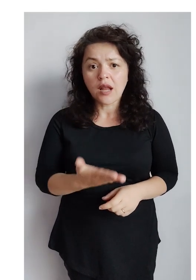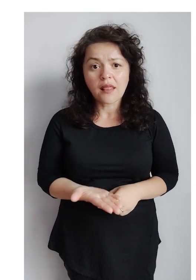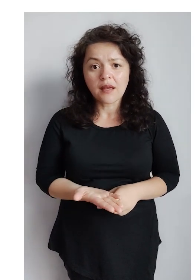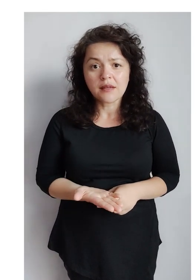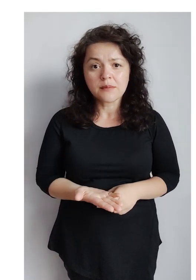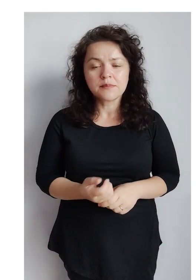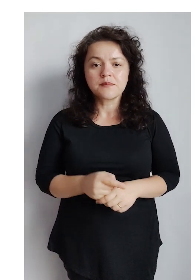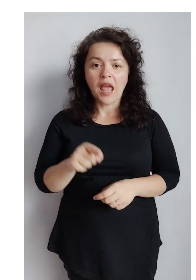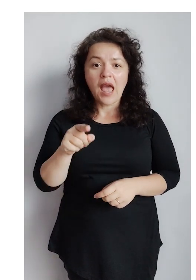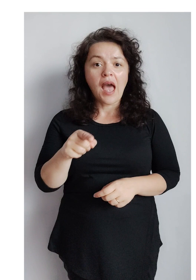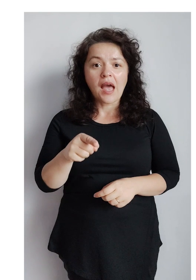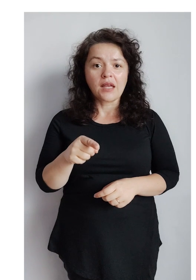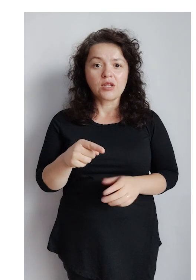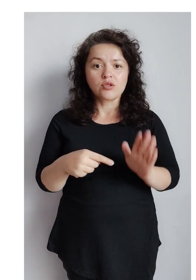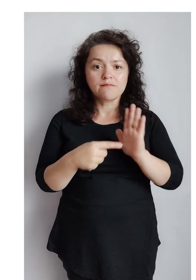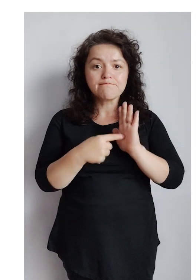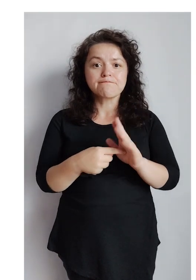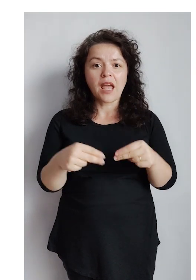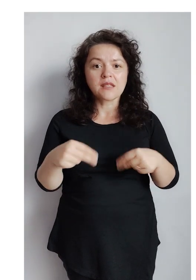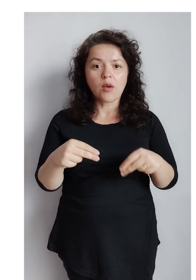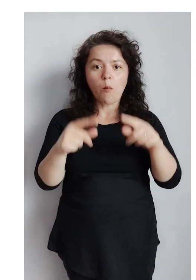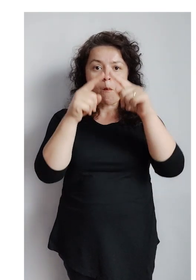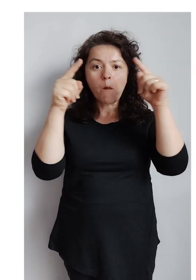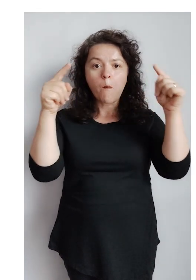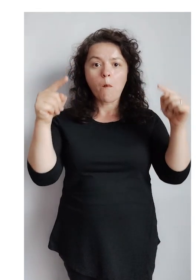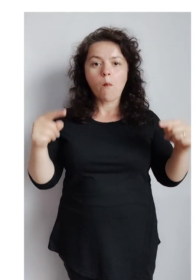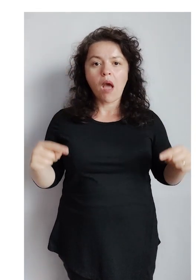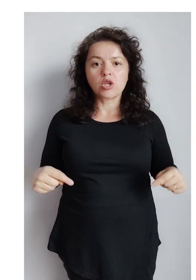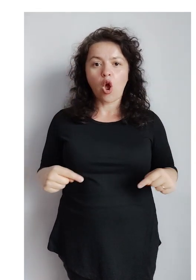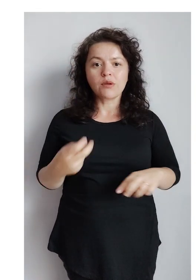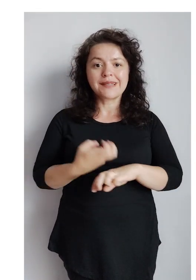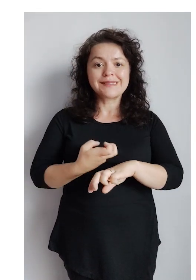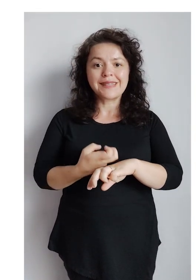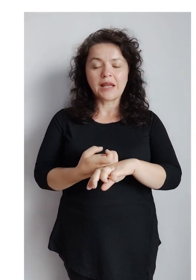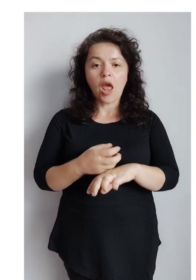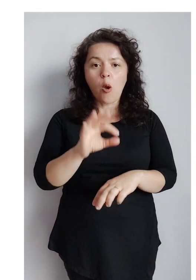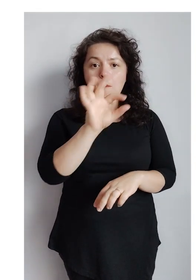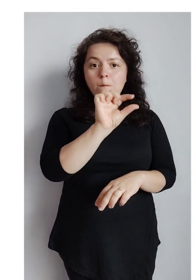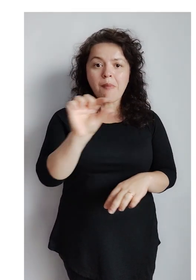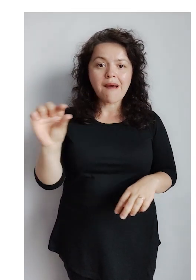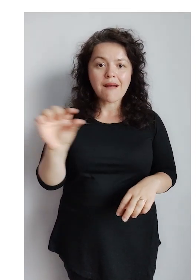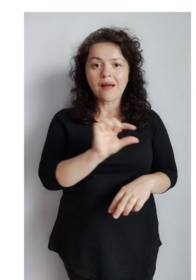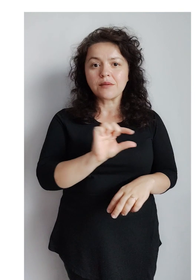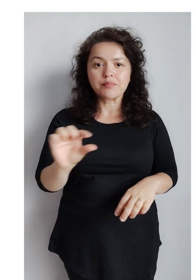Aici arătăm exemplul unui panou mare de sticlă cu marcaje orizontale continue